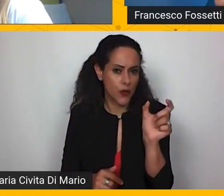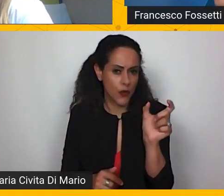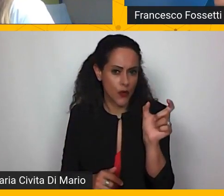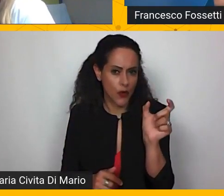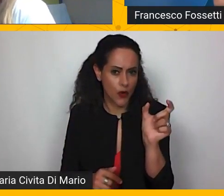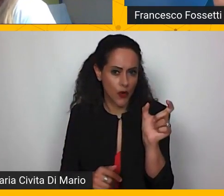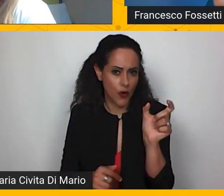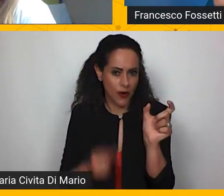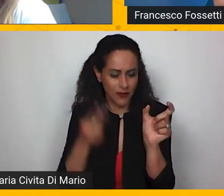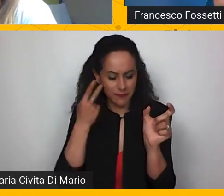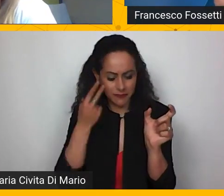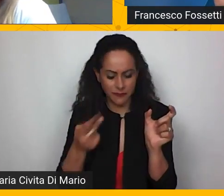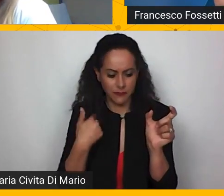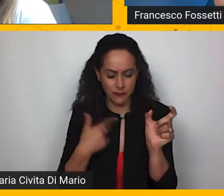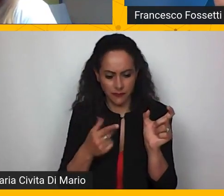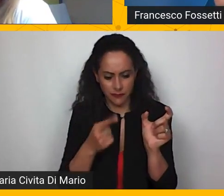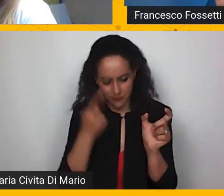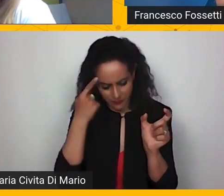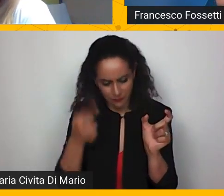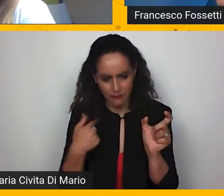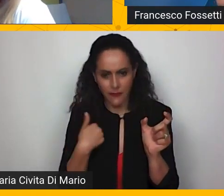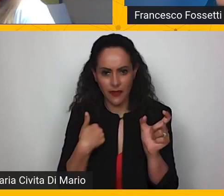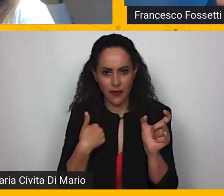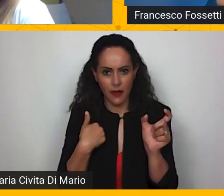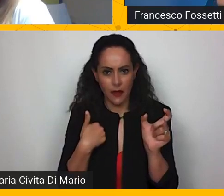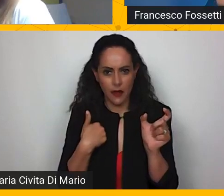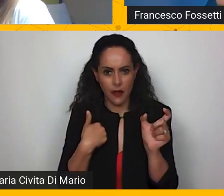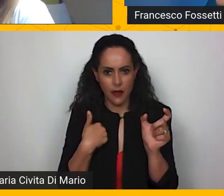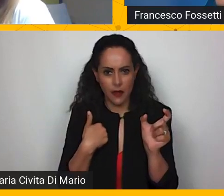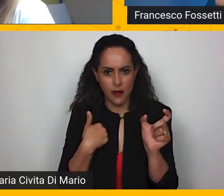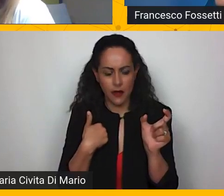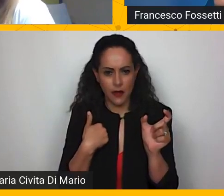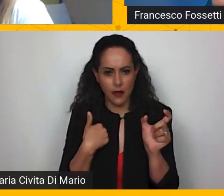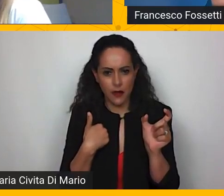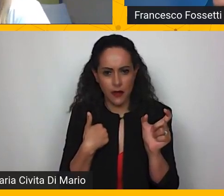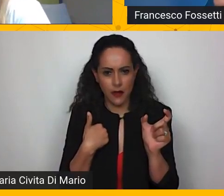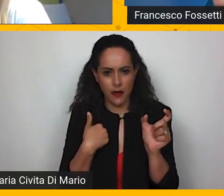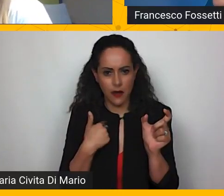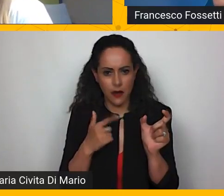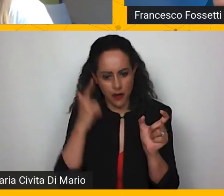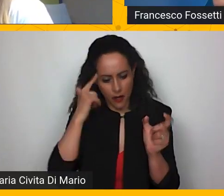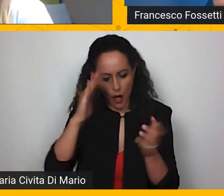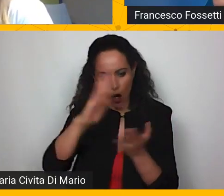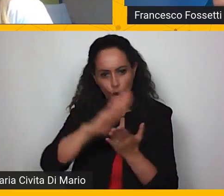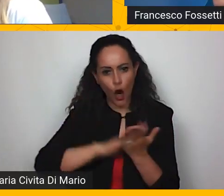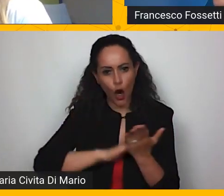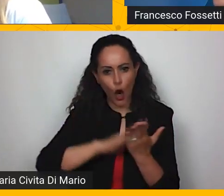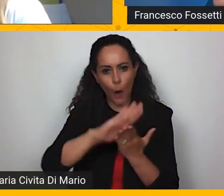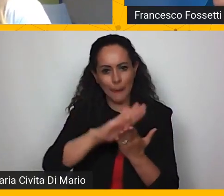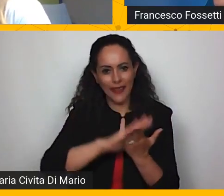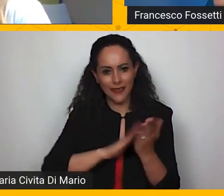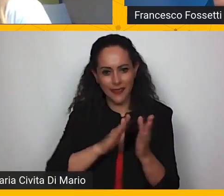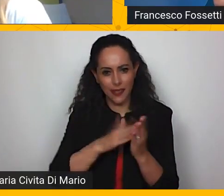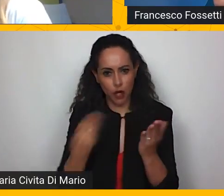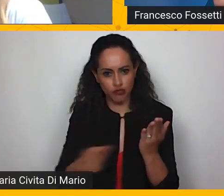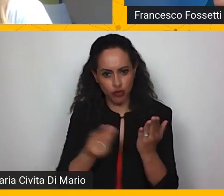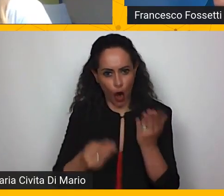numeretto che si vede eh in basso nel nell'angolo delle ehm